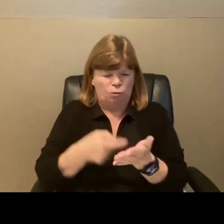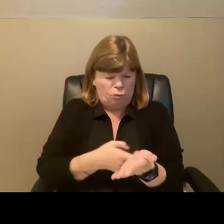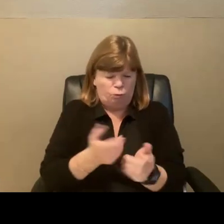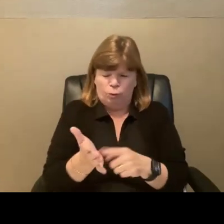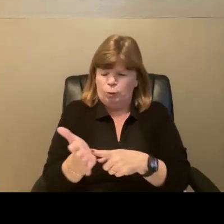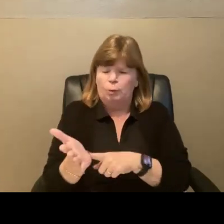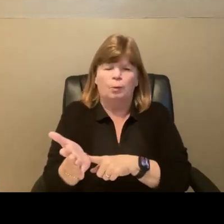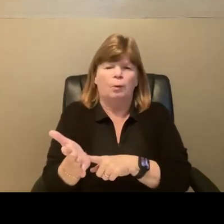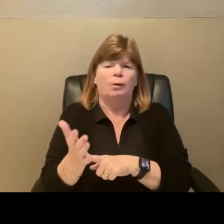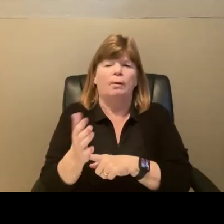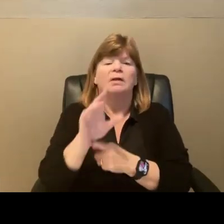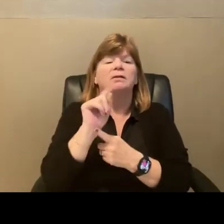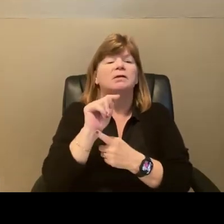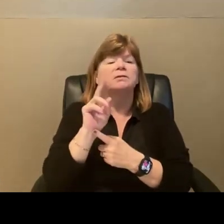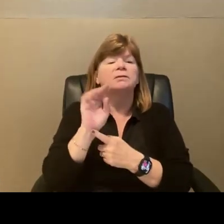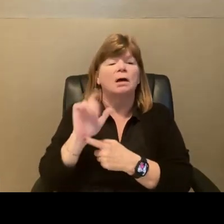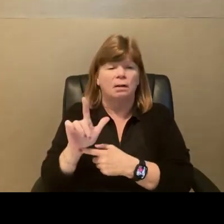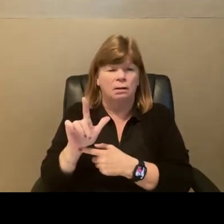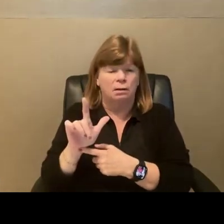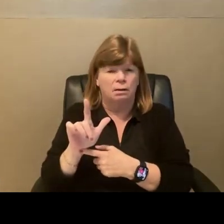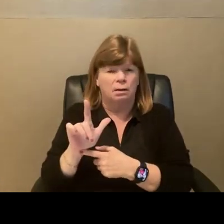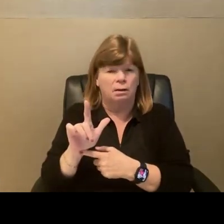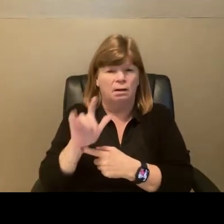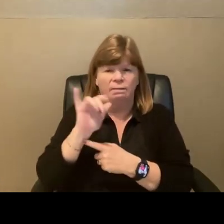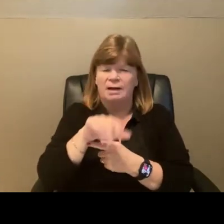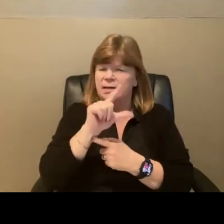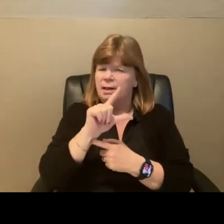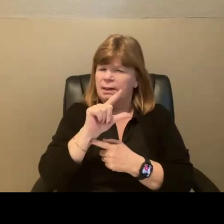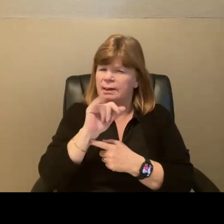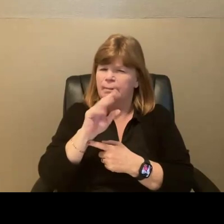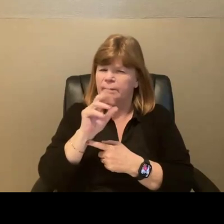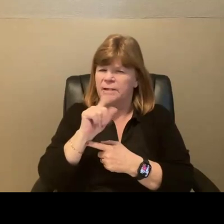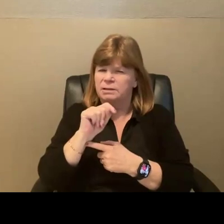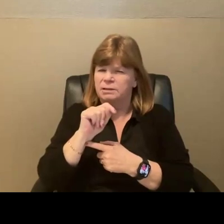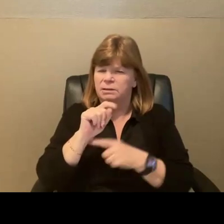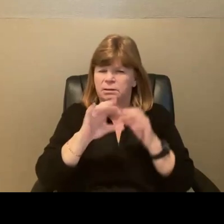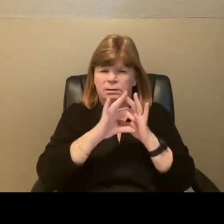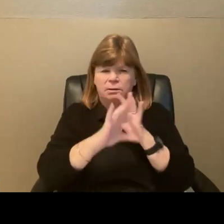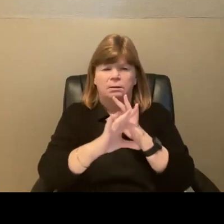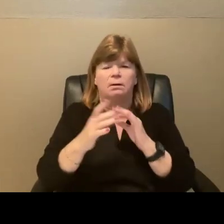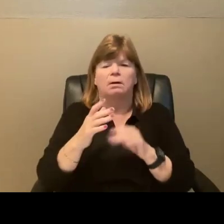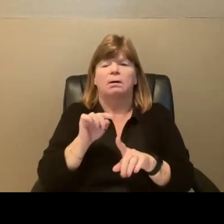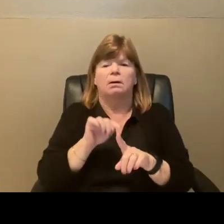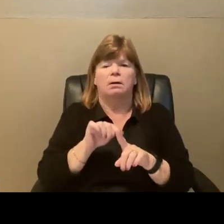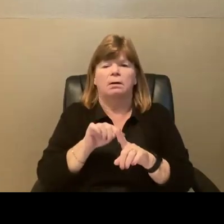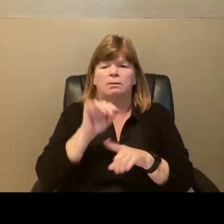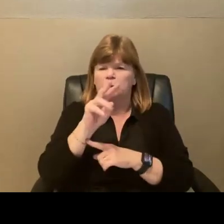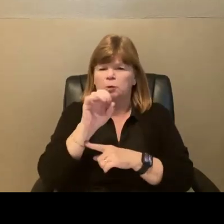Pero el túnel es como un ligamento, es como un rifle, que el nervio simplemente viaja a través.